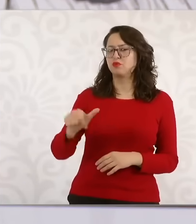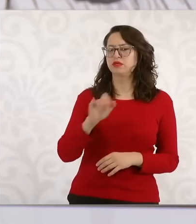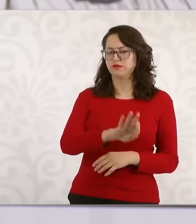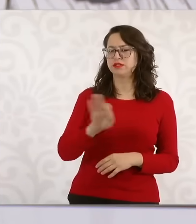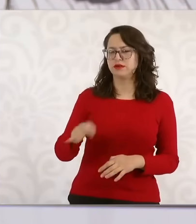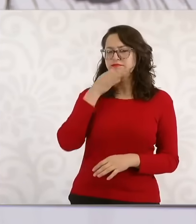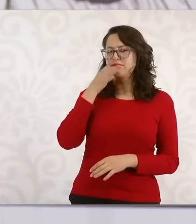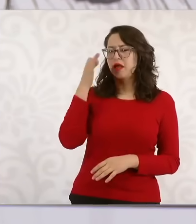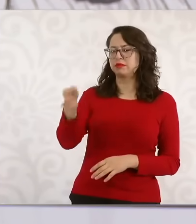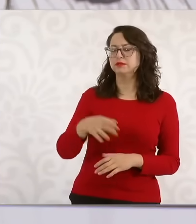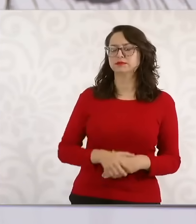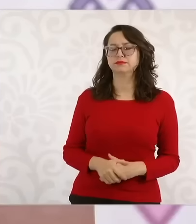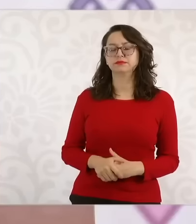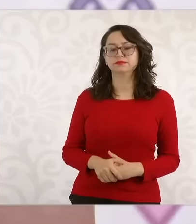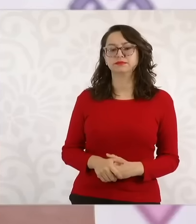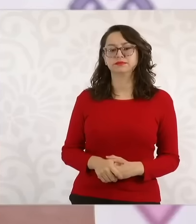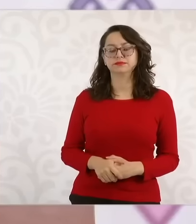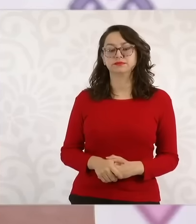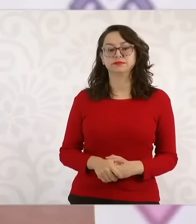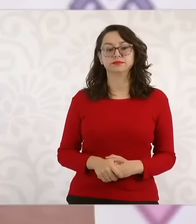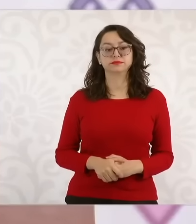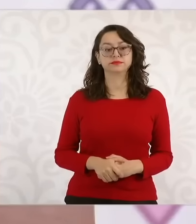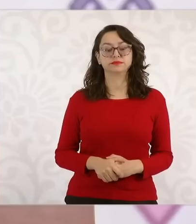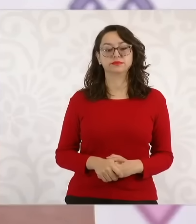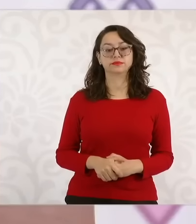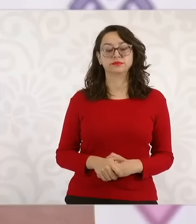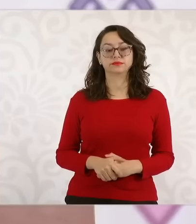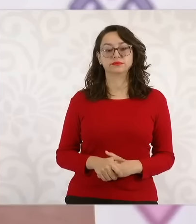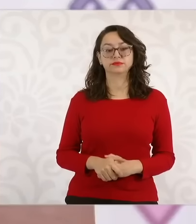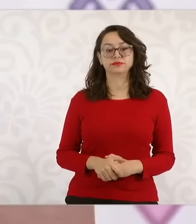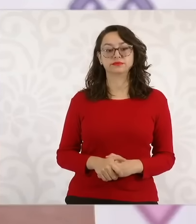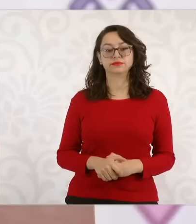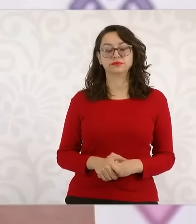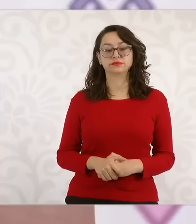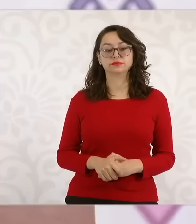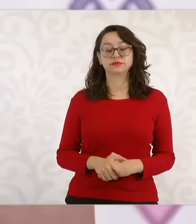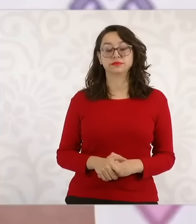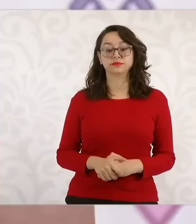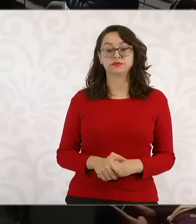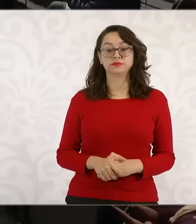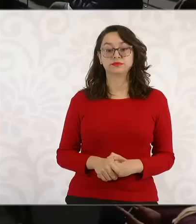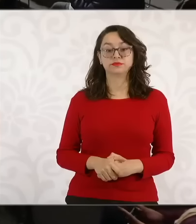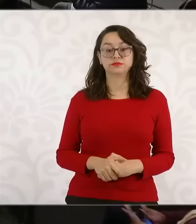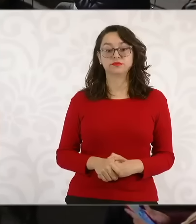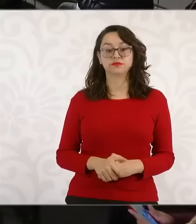Gracias. Vamos por acá.